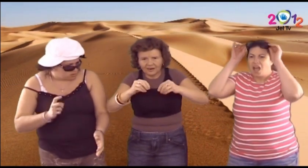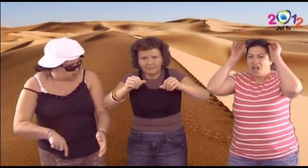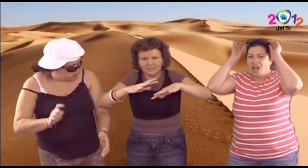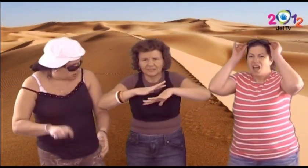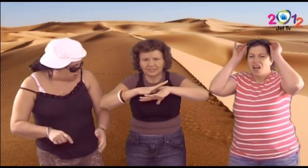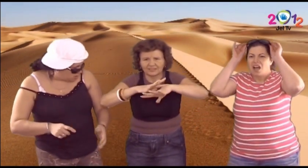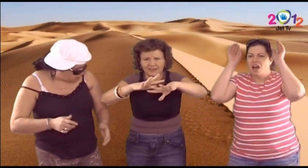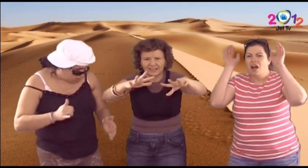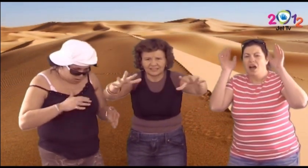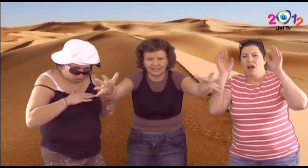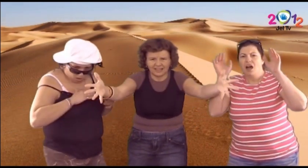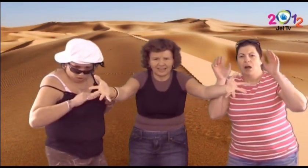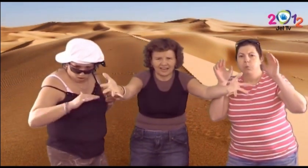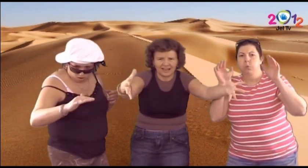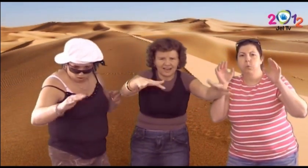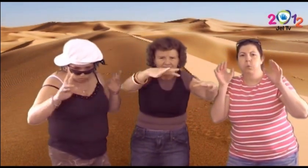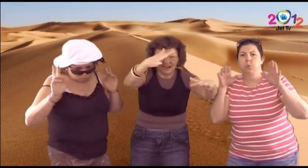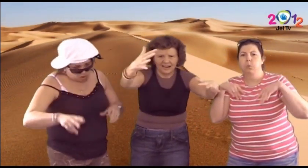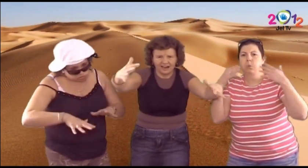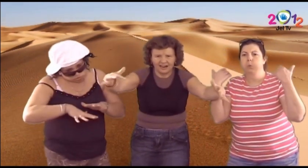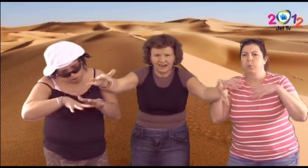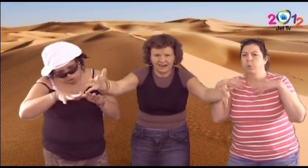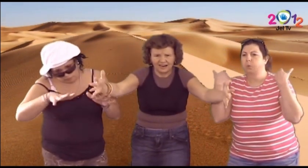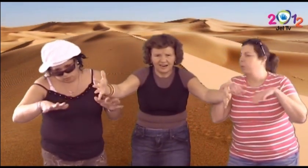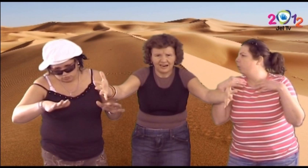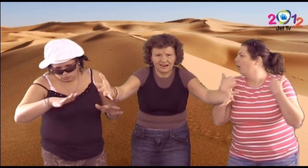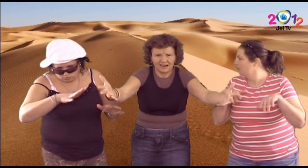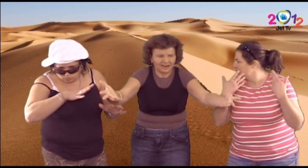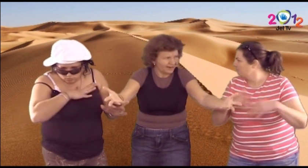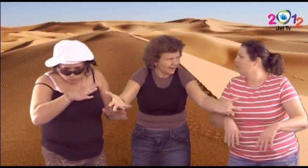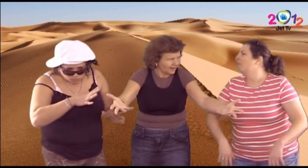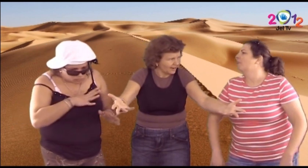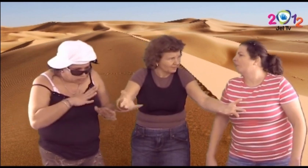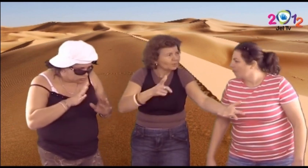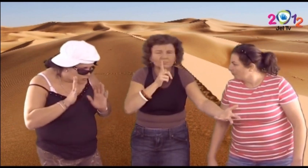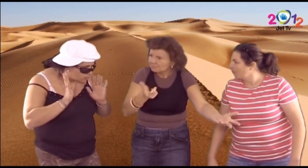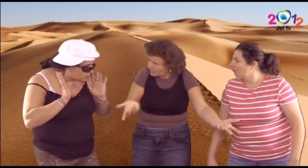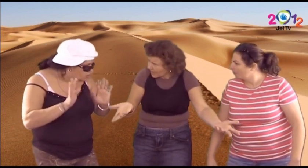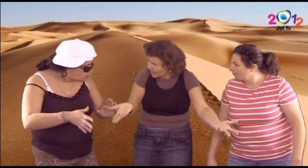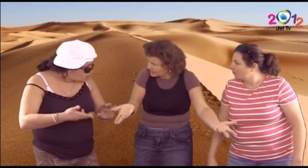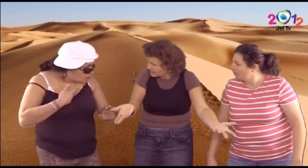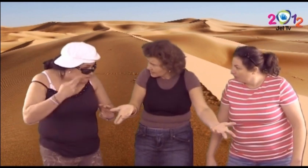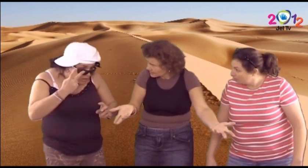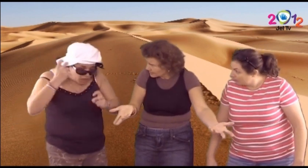Nézzétek! Mennyi homok van! Rengeteg! - Valóban, nagyon sok! Most mi lesz? - Vizet kell hoznom. Muszáj!